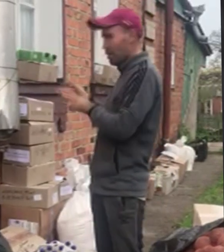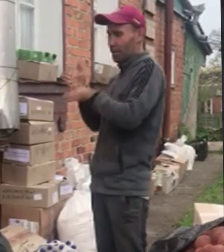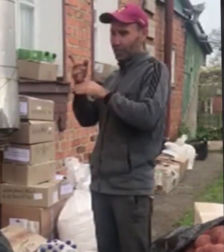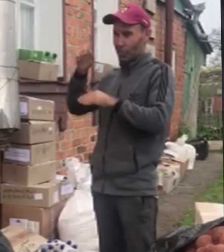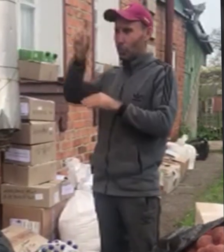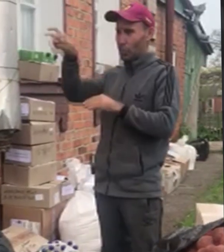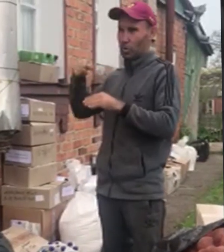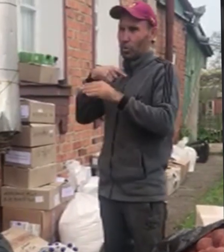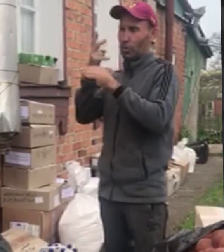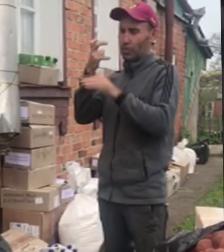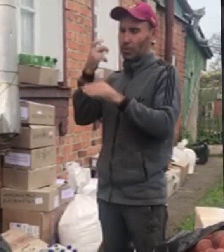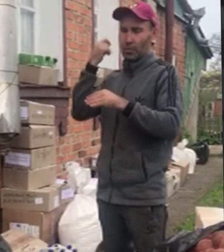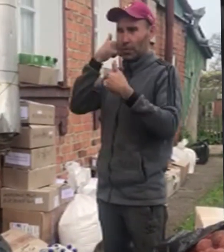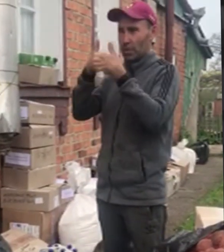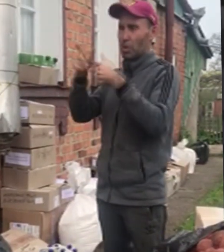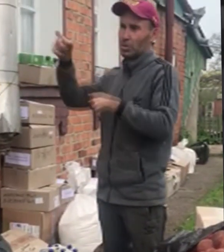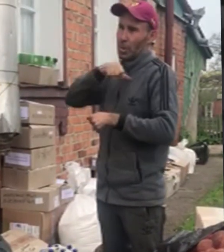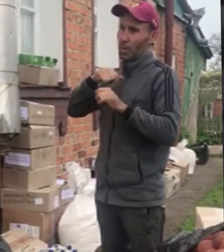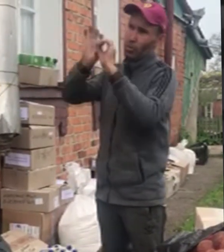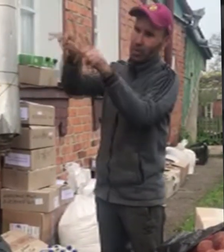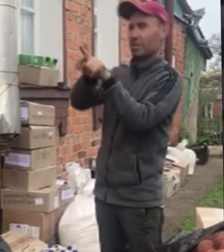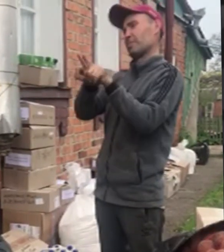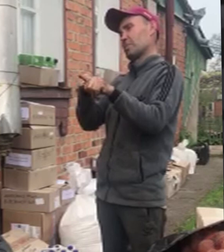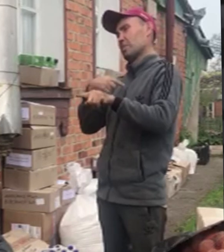Сьогодні все це розфасуємо, поділимо.